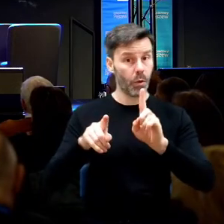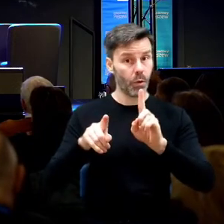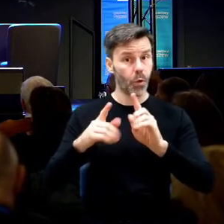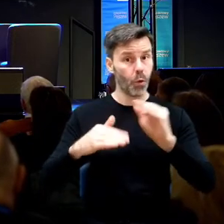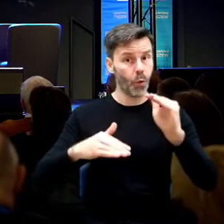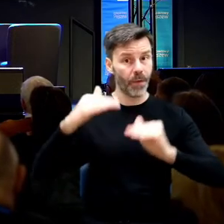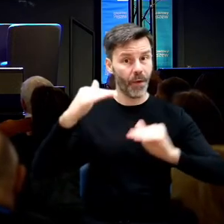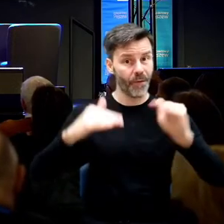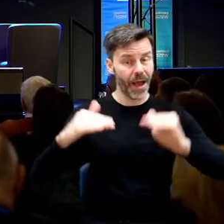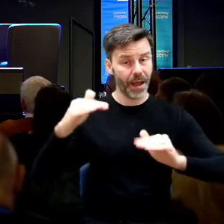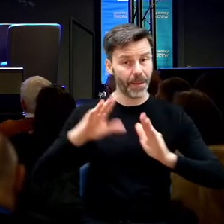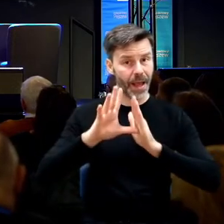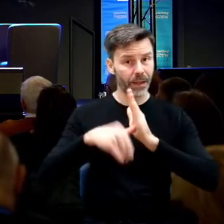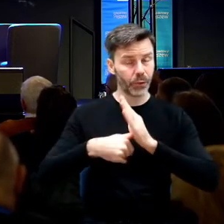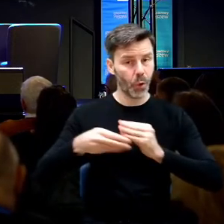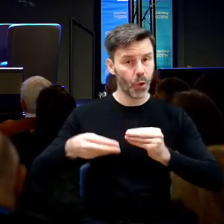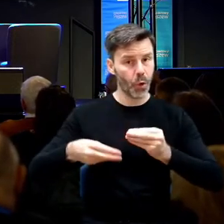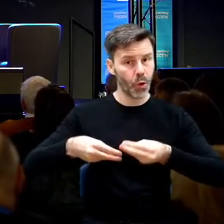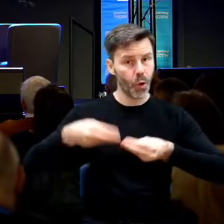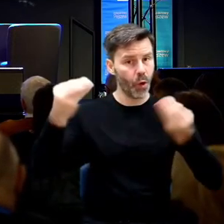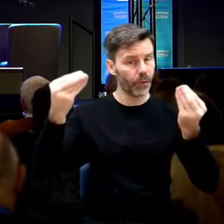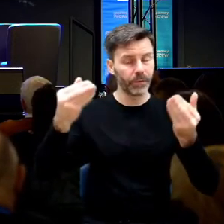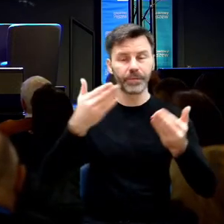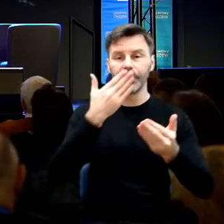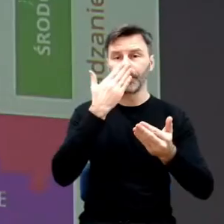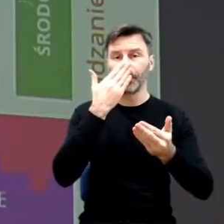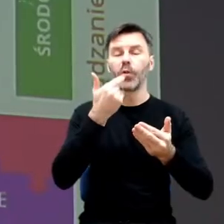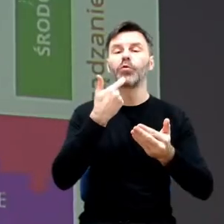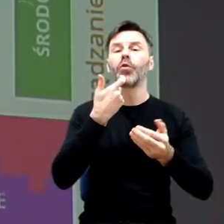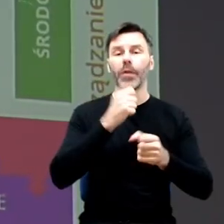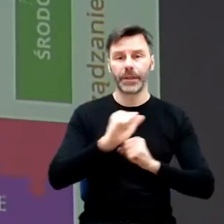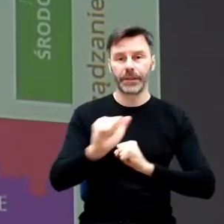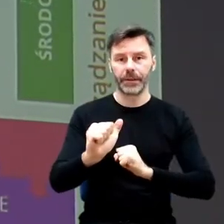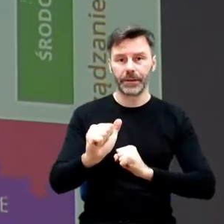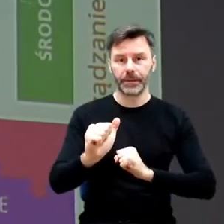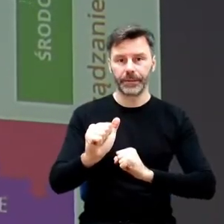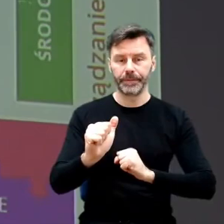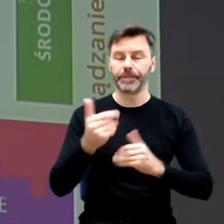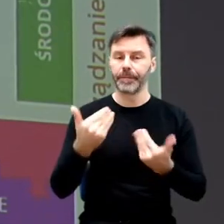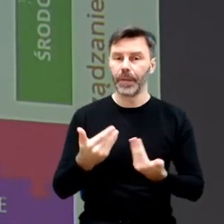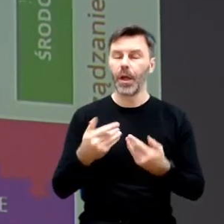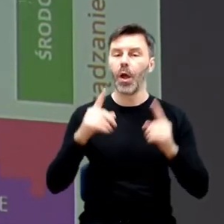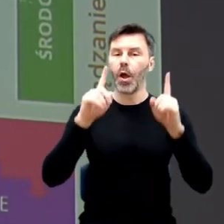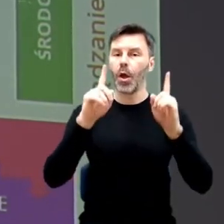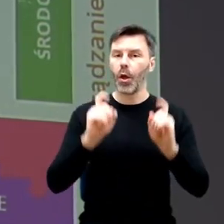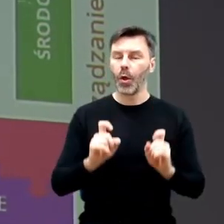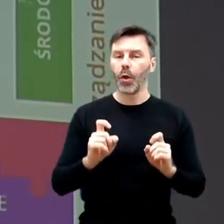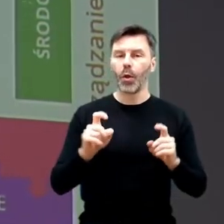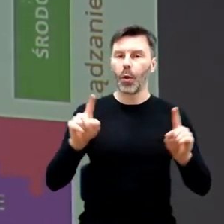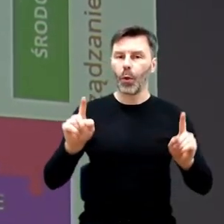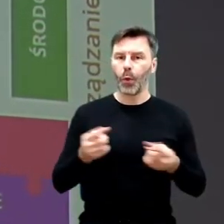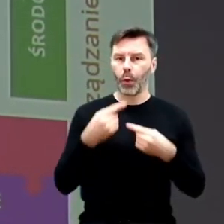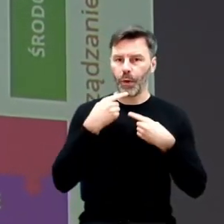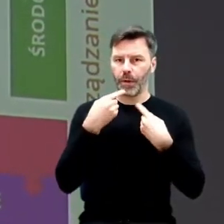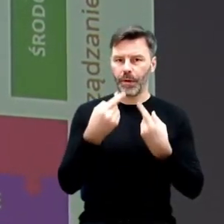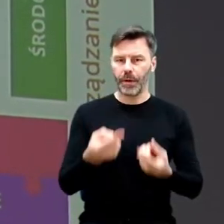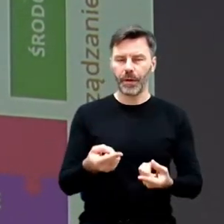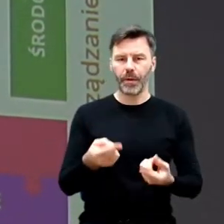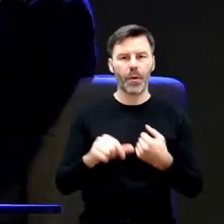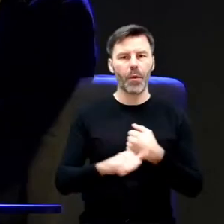I oczywiście to, może zacznę tutaj, tak krótko to przedstawię, żeby właśnie to były takie trochę ramy dla tej naszej dyskusji,